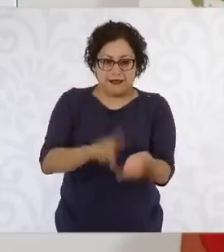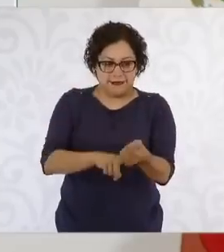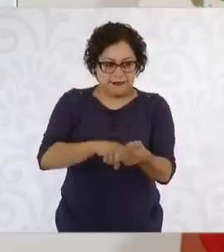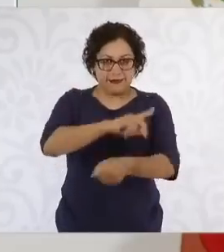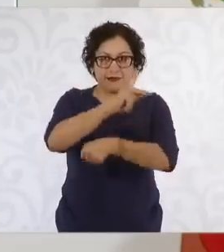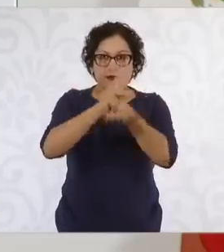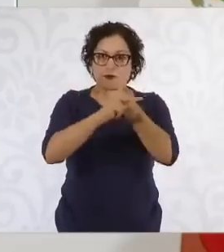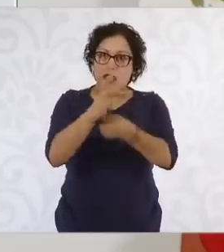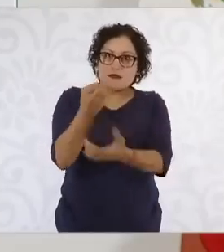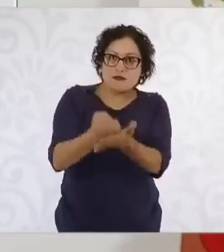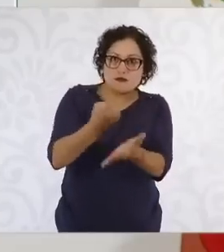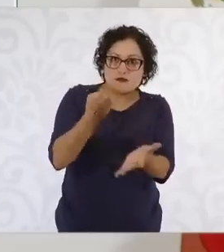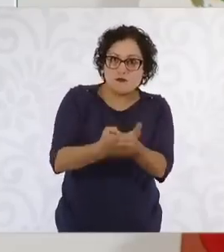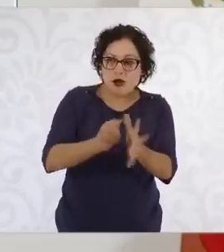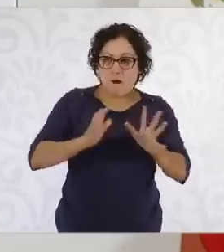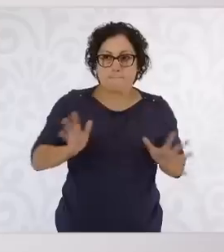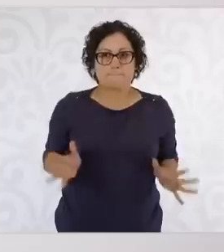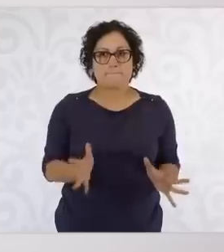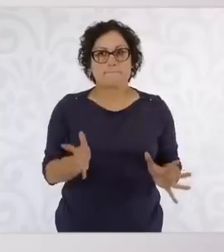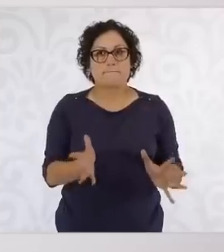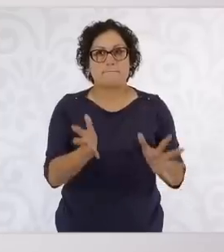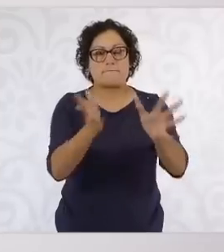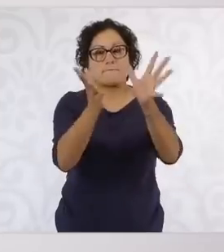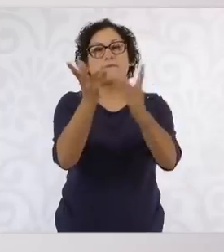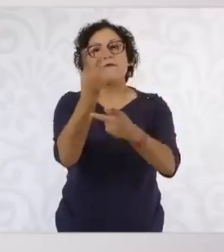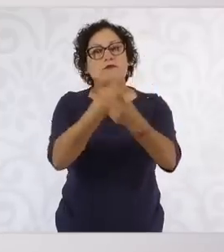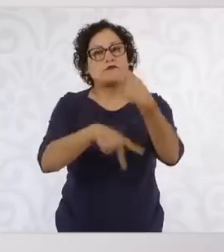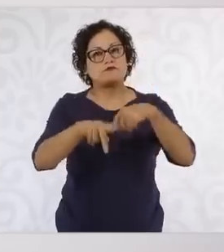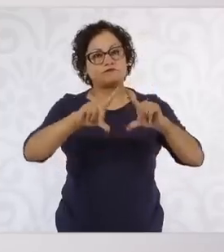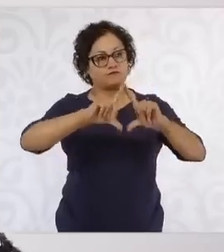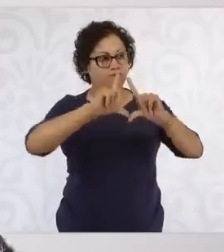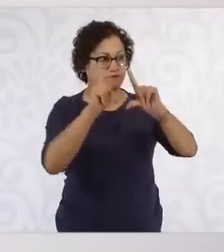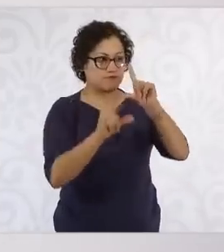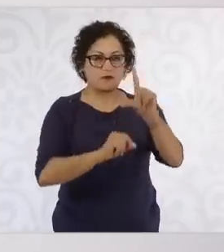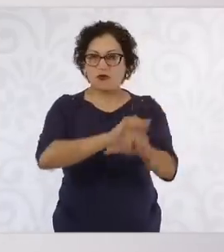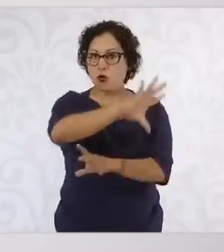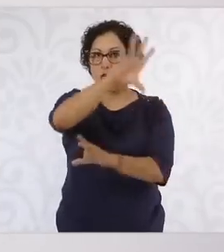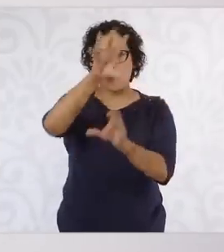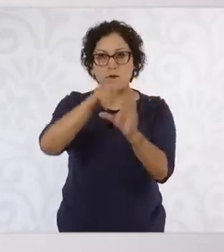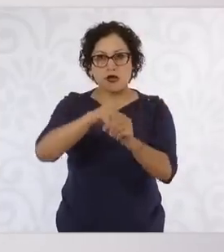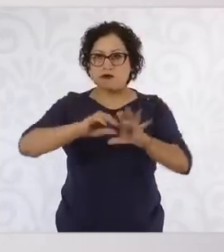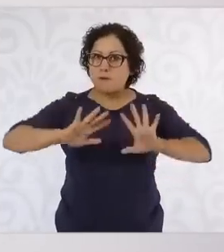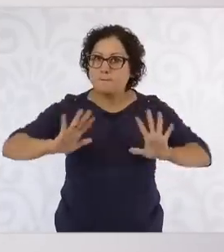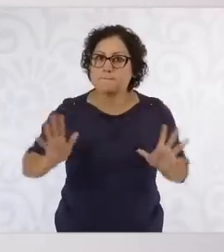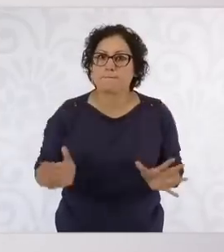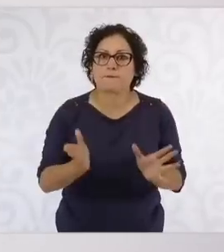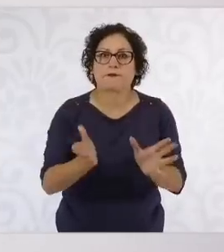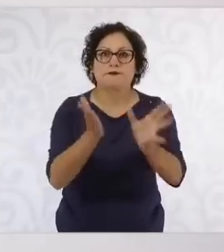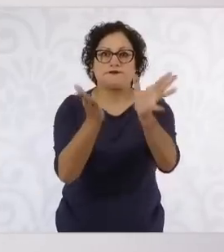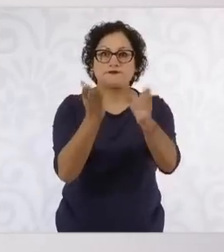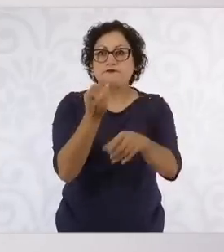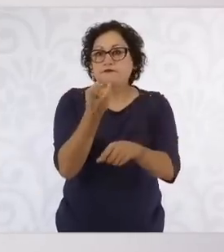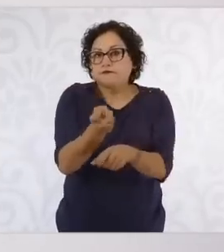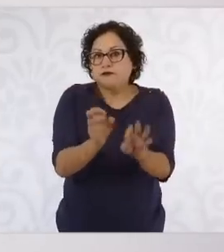potencia la economía del país Entonces cambió el modelo económico le llamamos humanismo